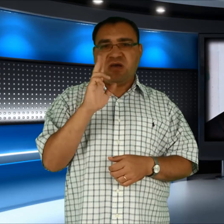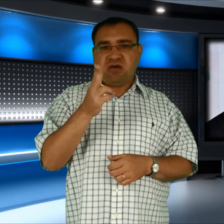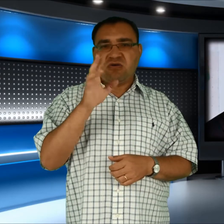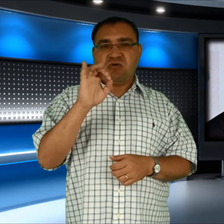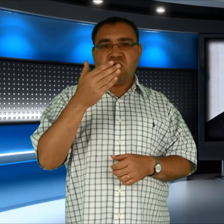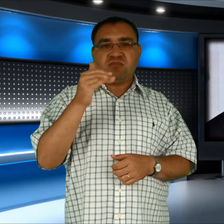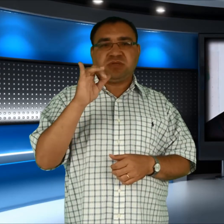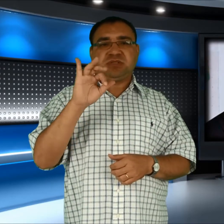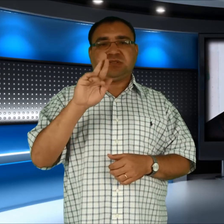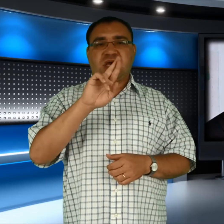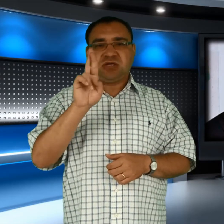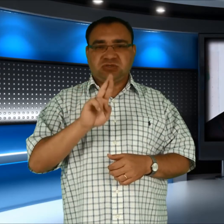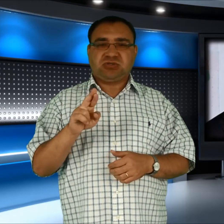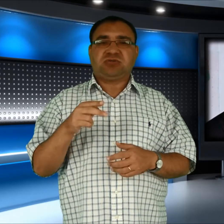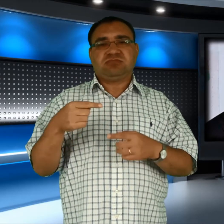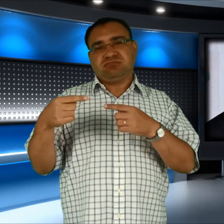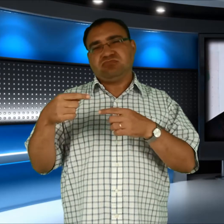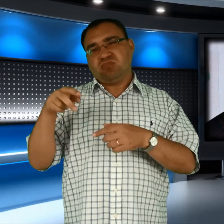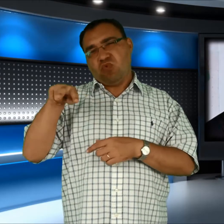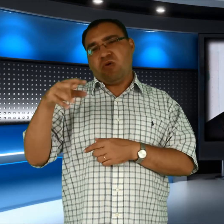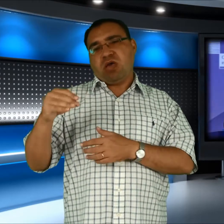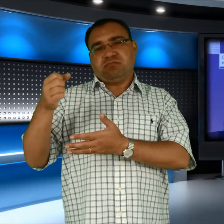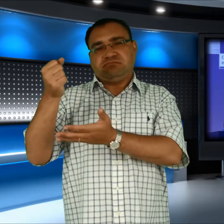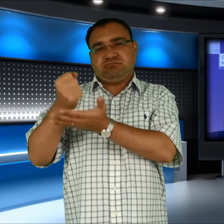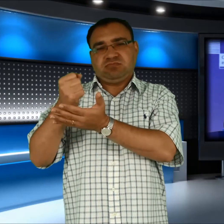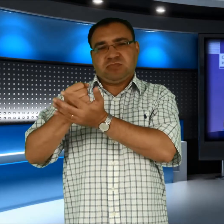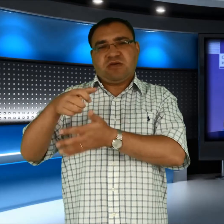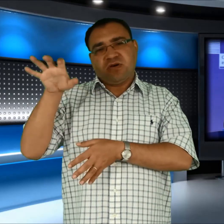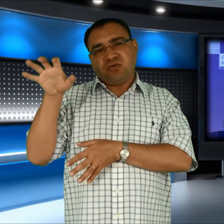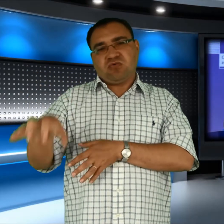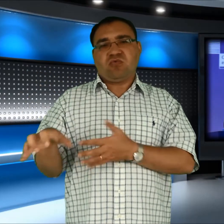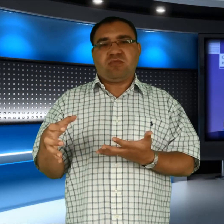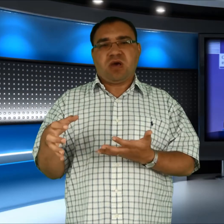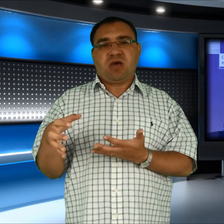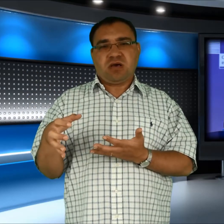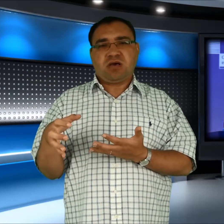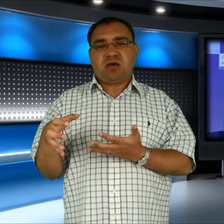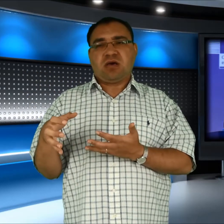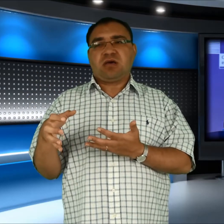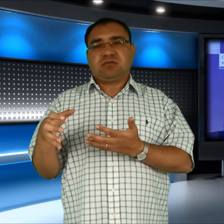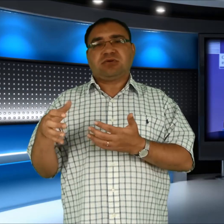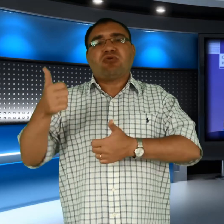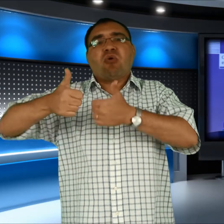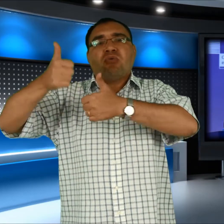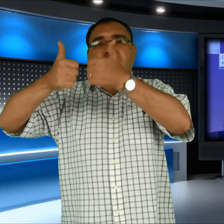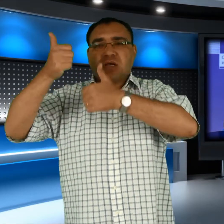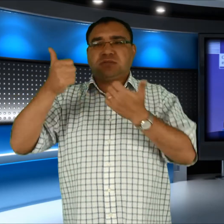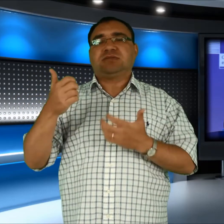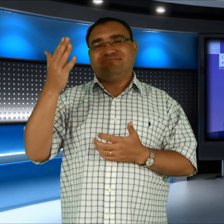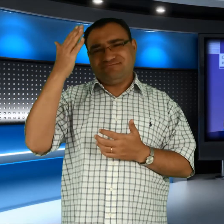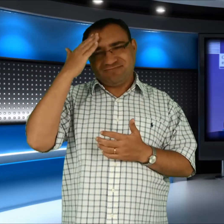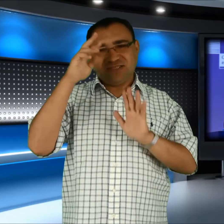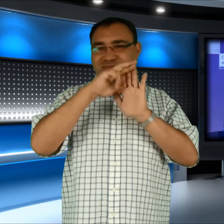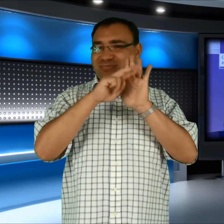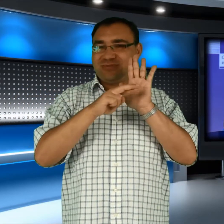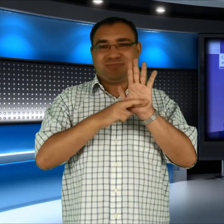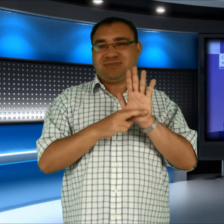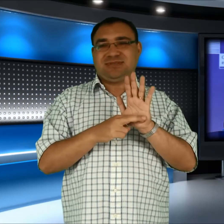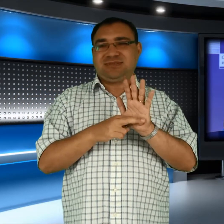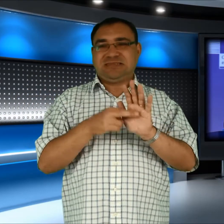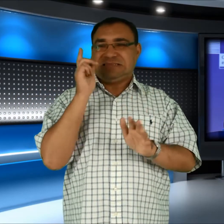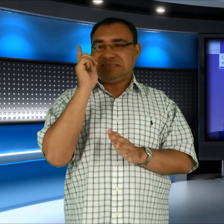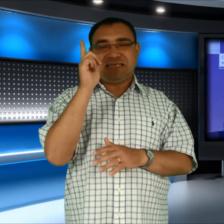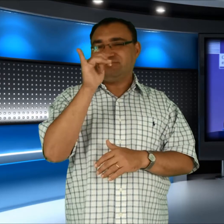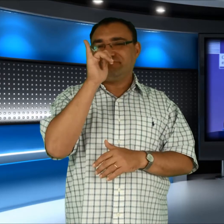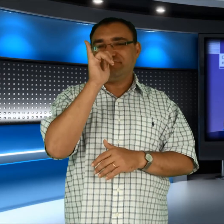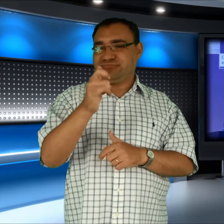Komisarz UE ds konkurencji Jaaquin Almuni